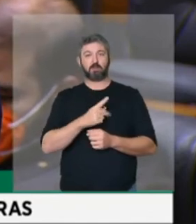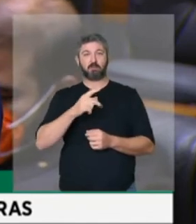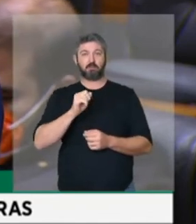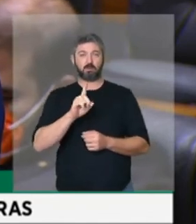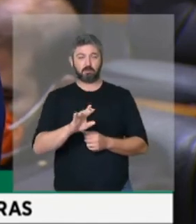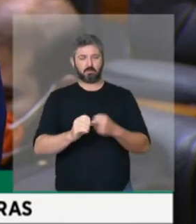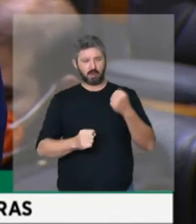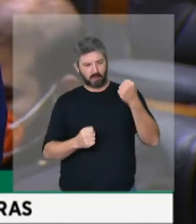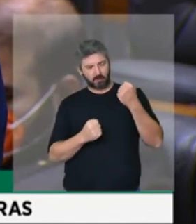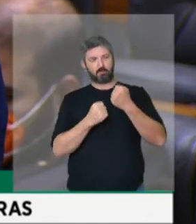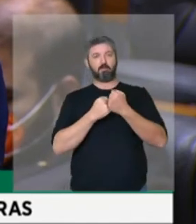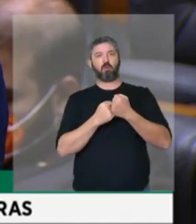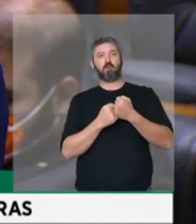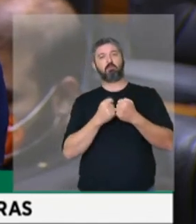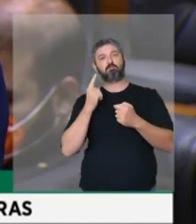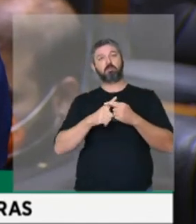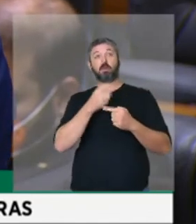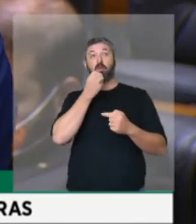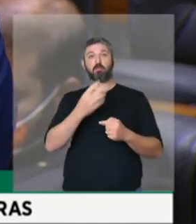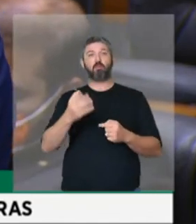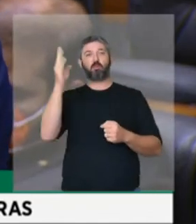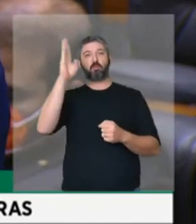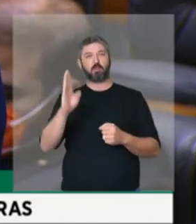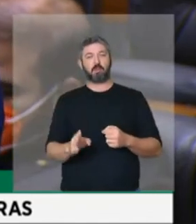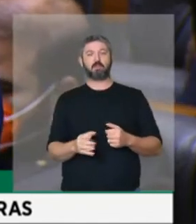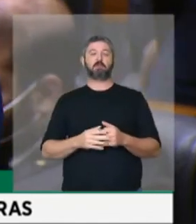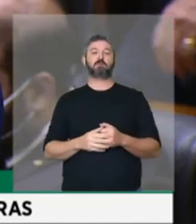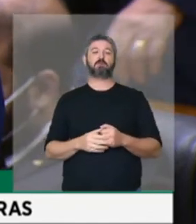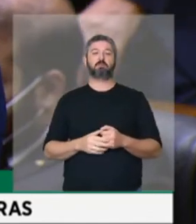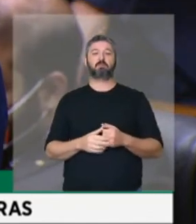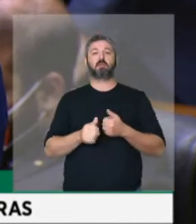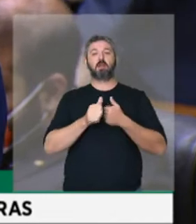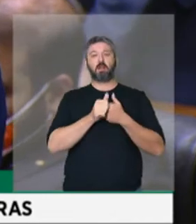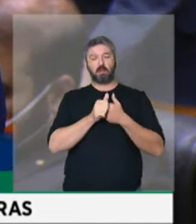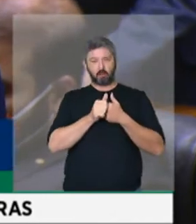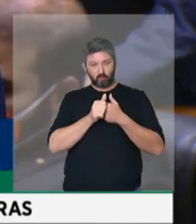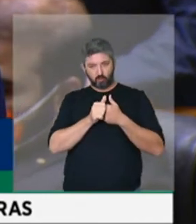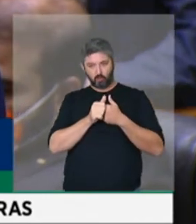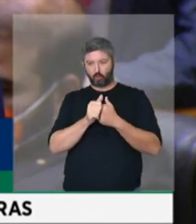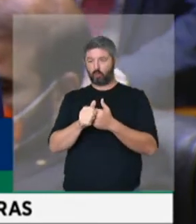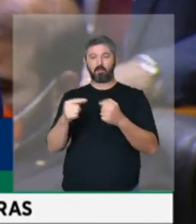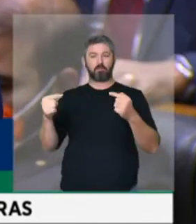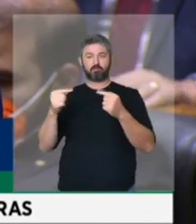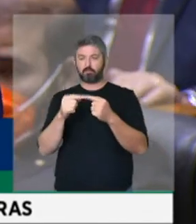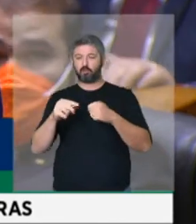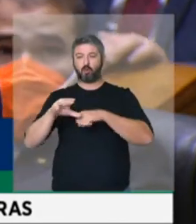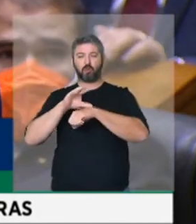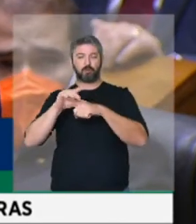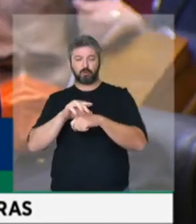ORIENTA O REPUBLICANOS? -- [DEPUTADO]: REPUBLICANOS ENCAMINHA VOTO SIM. [PRESIDENTE]: COMO ORIENTA PSDB? [DEPUTADO]: SR. PRESIDENTE, O PSDB TEM